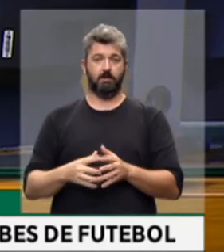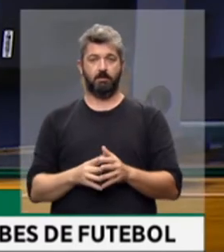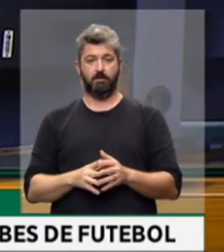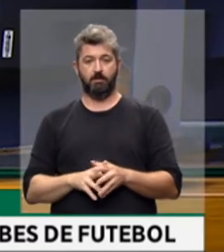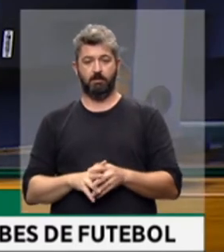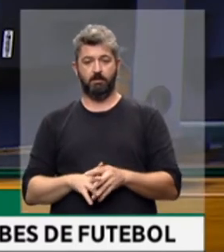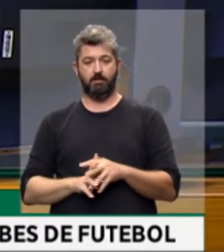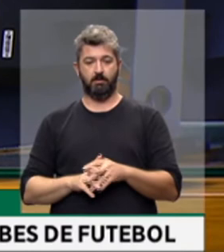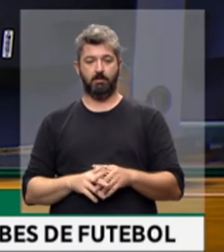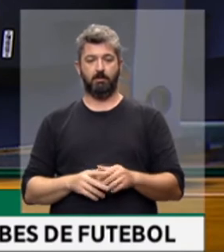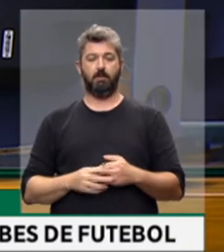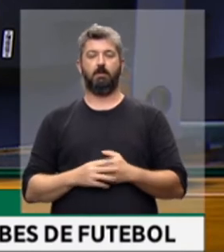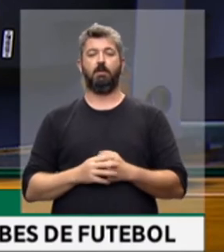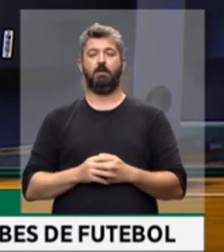O. COMO VOTA O PATRIOTA? REPUBLICANOS FOI NÃO. COMO